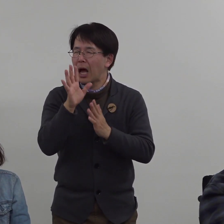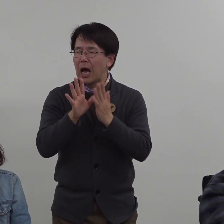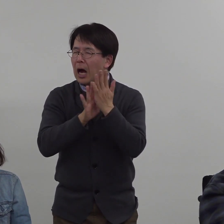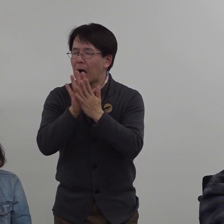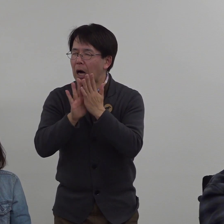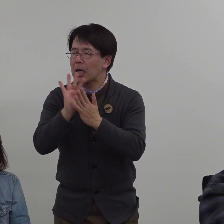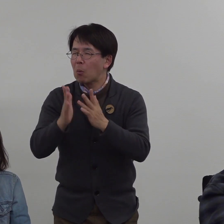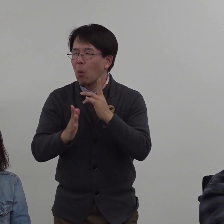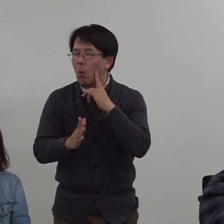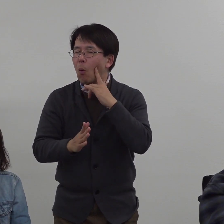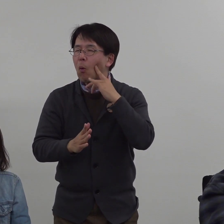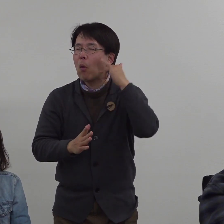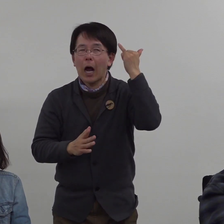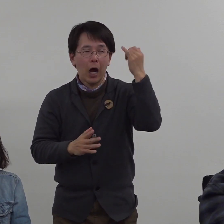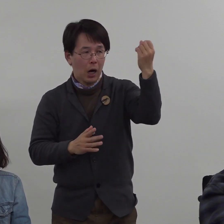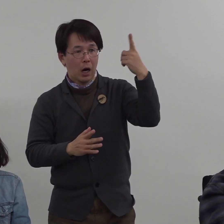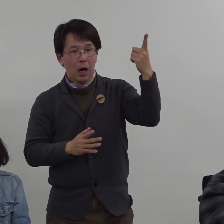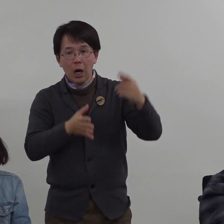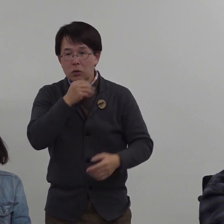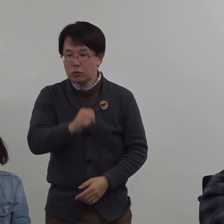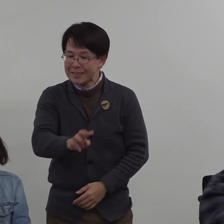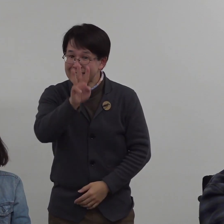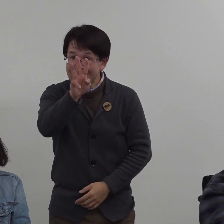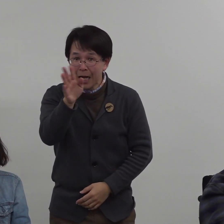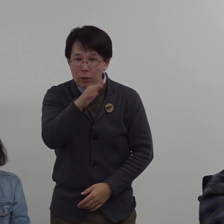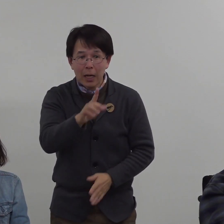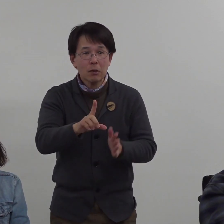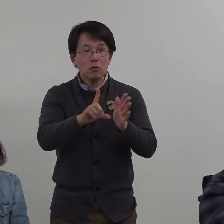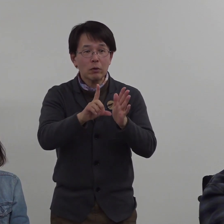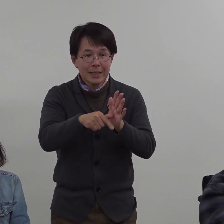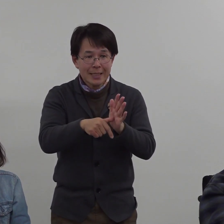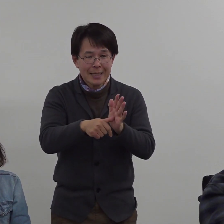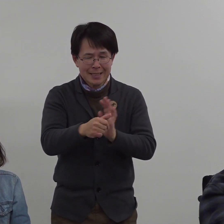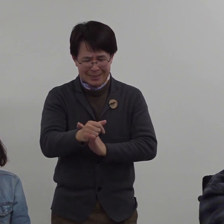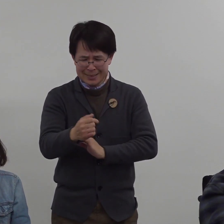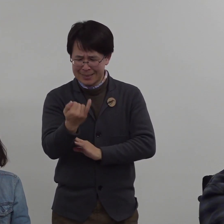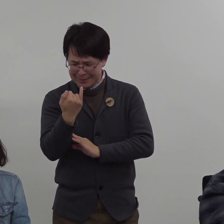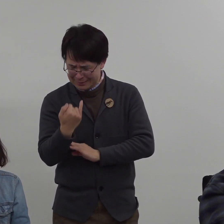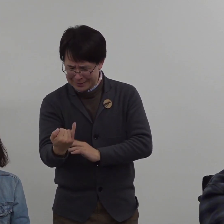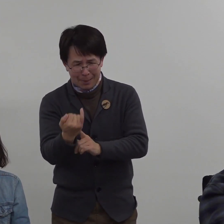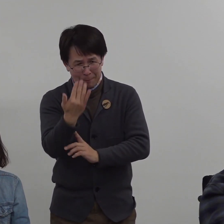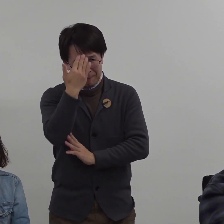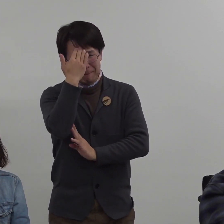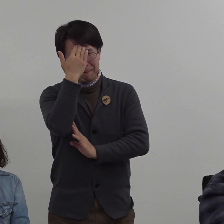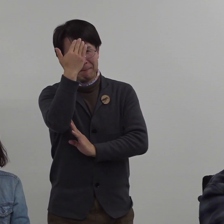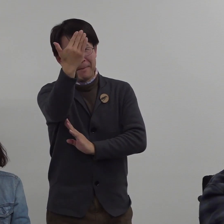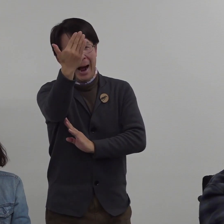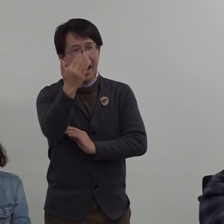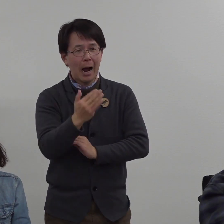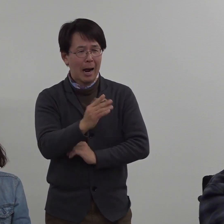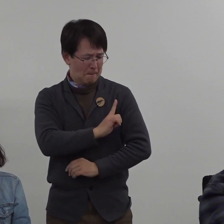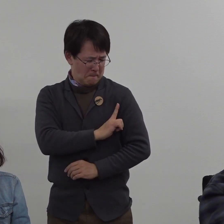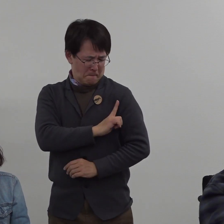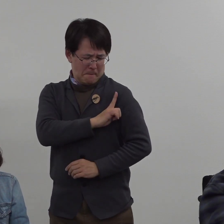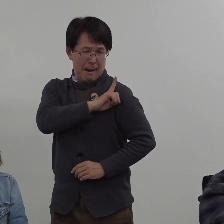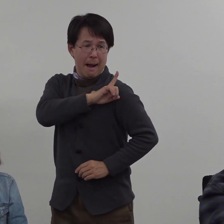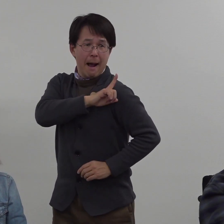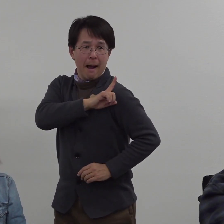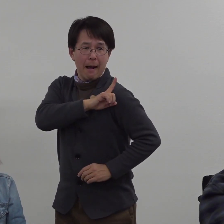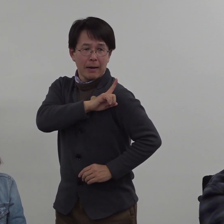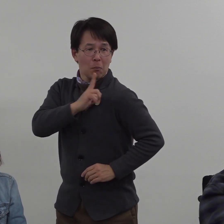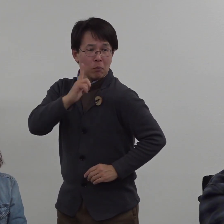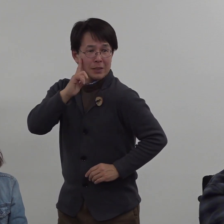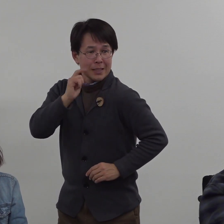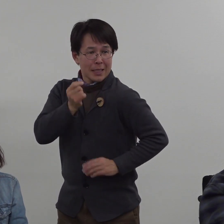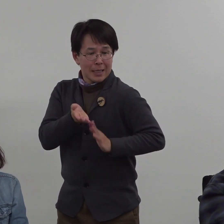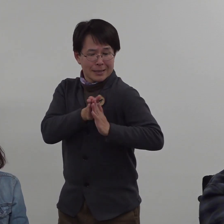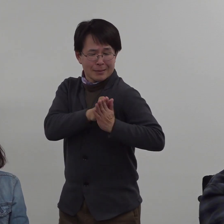親が（言うには）3歳ぐらいのときに 高い熱が出て実は命の危ないぐらいのところをさまよったことがあると